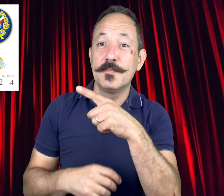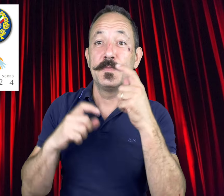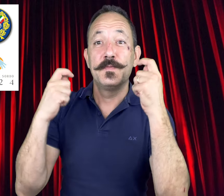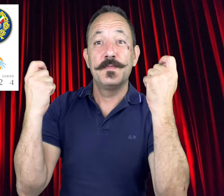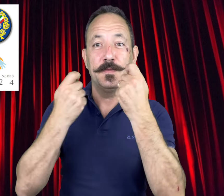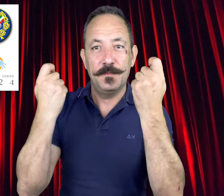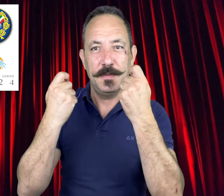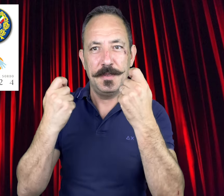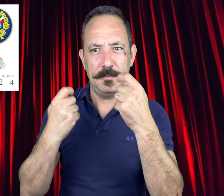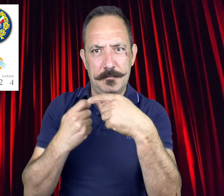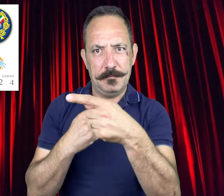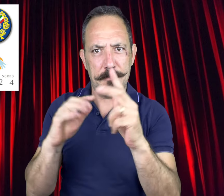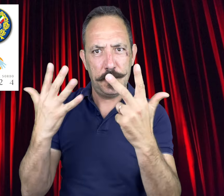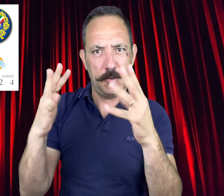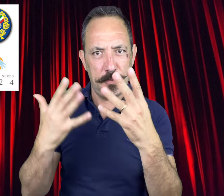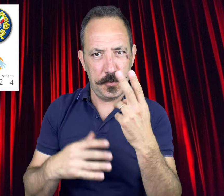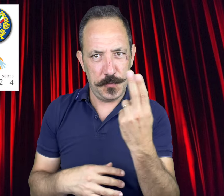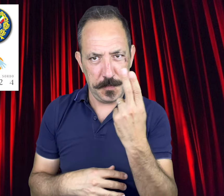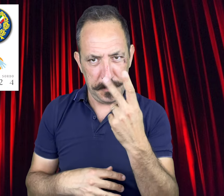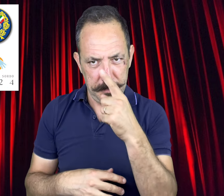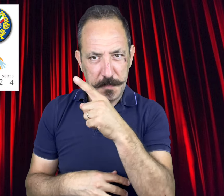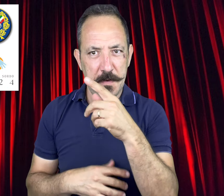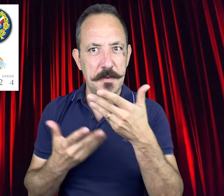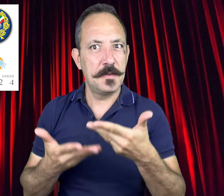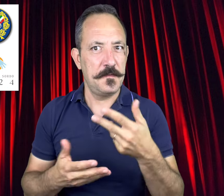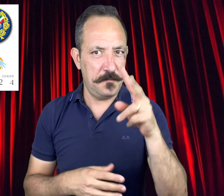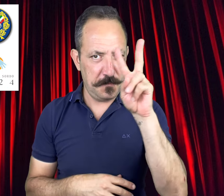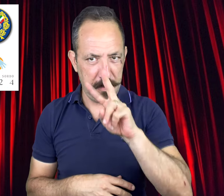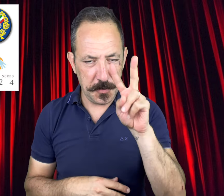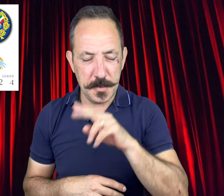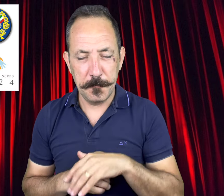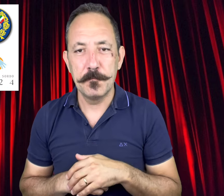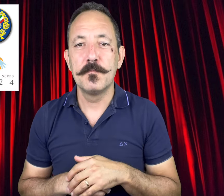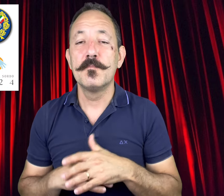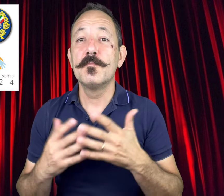del FNTS che si svolgerà l'8 e 9 Novembre 2024 a Verona